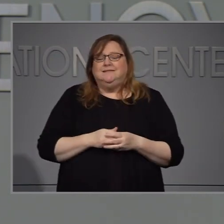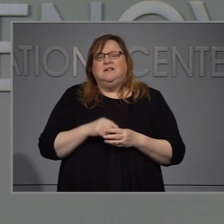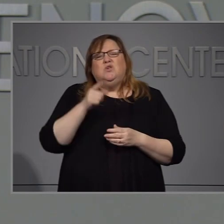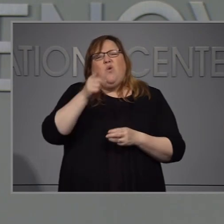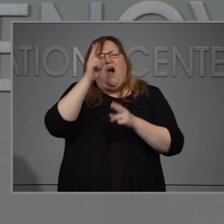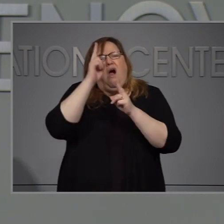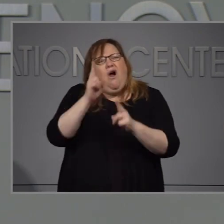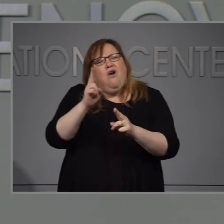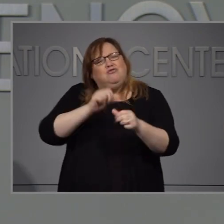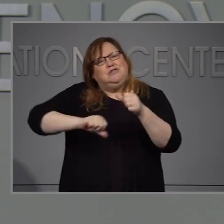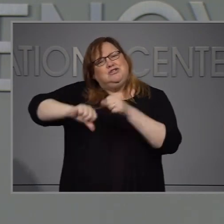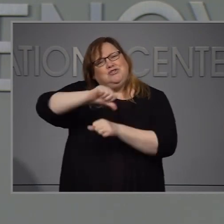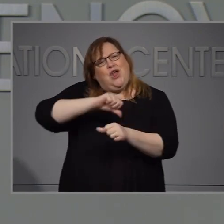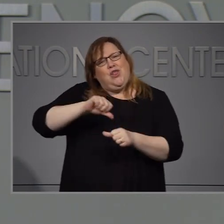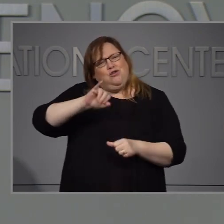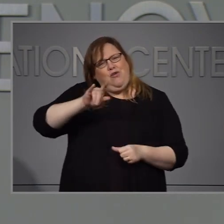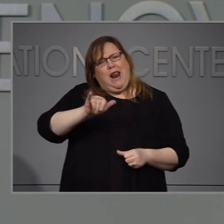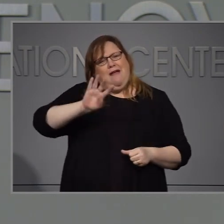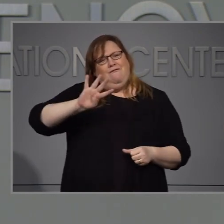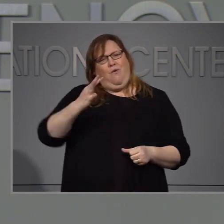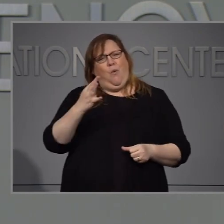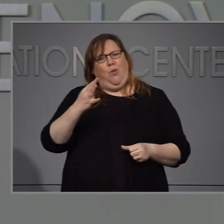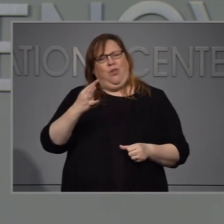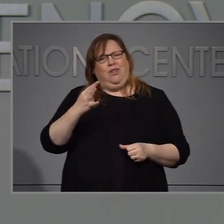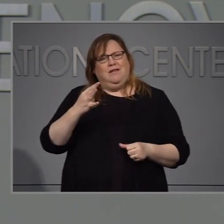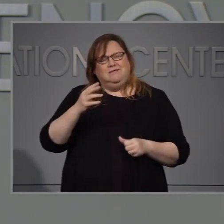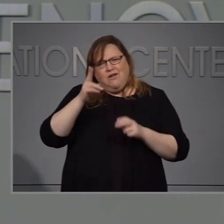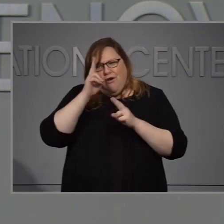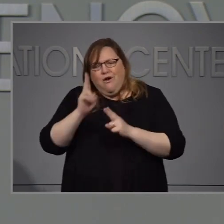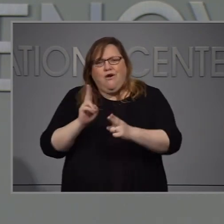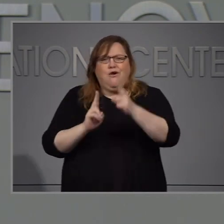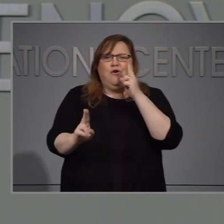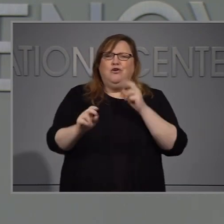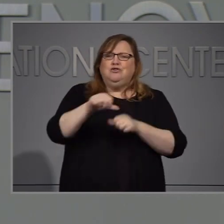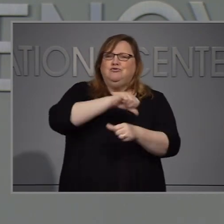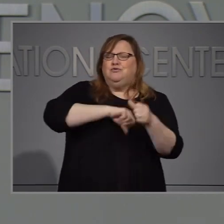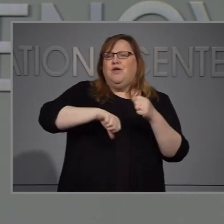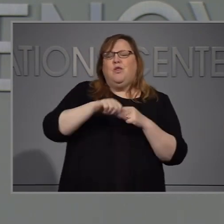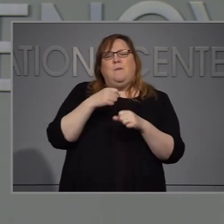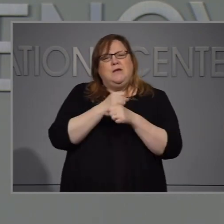Un cubrebocas para proteger a sus seres queridos y vecinos usen cubrebocas para reiniciar